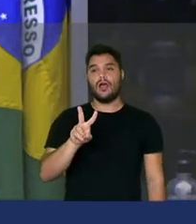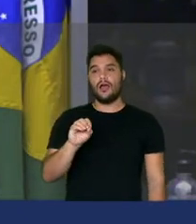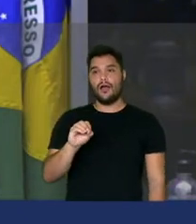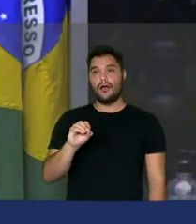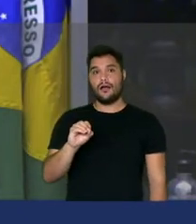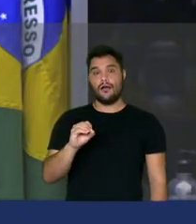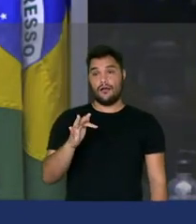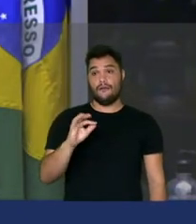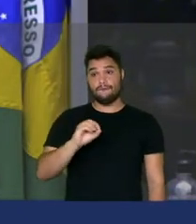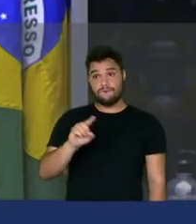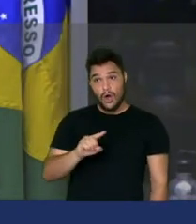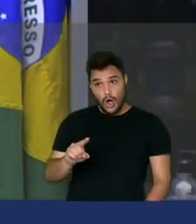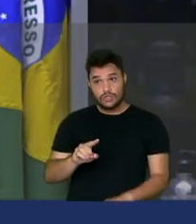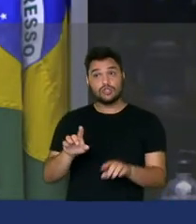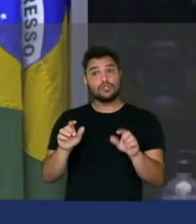FOZ DO IGUAÇU PARA OCUPAR A FUNÇÃO JUNTO É SECRETARIA